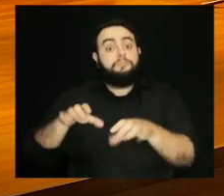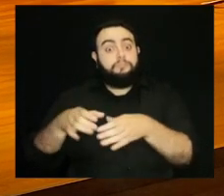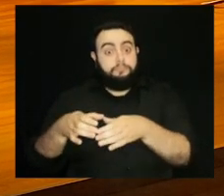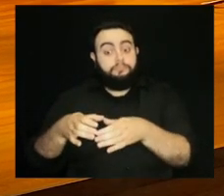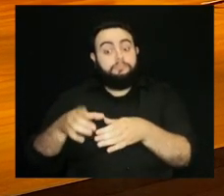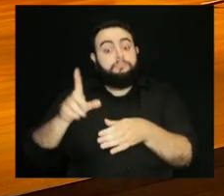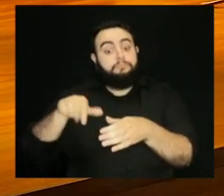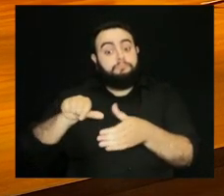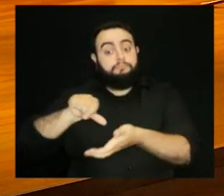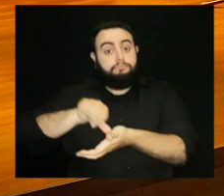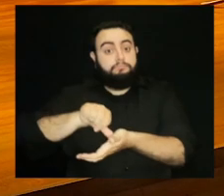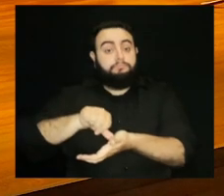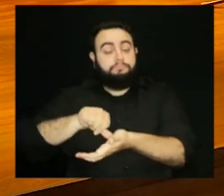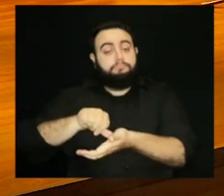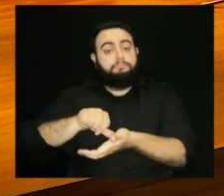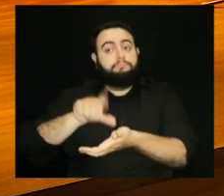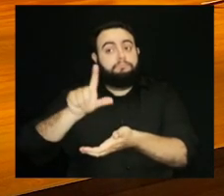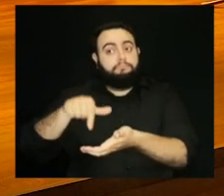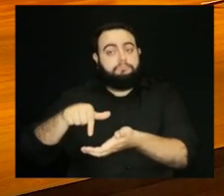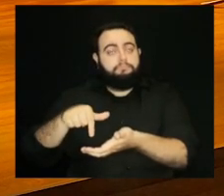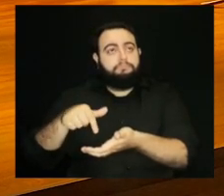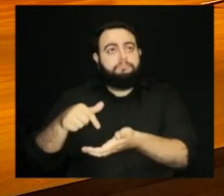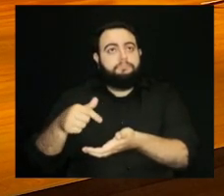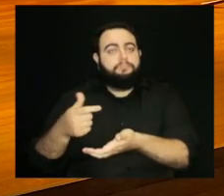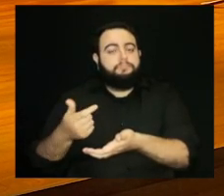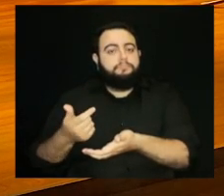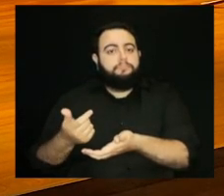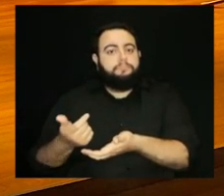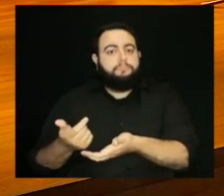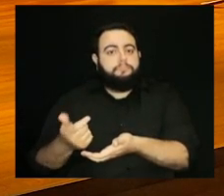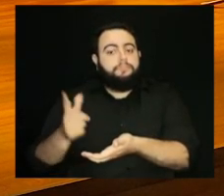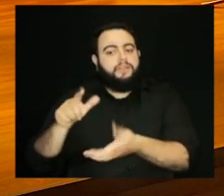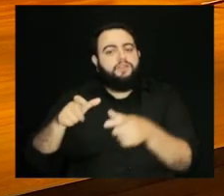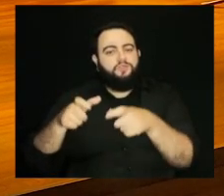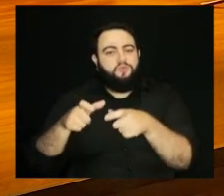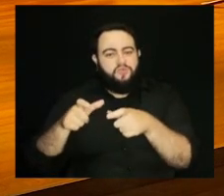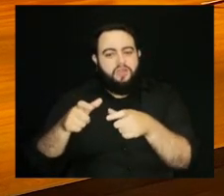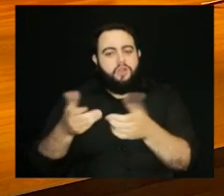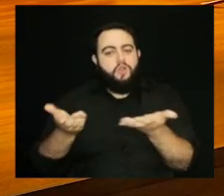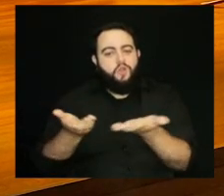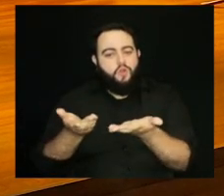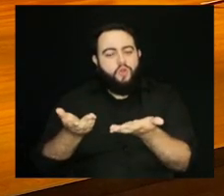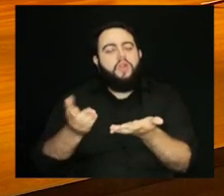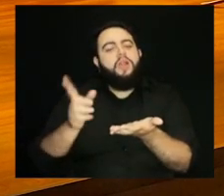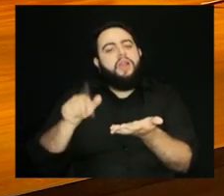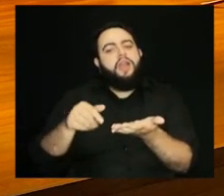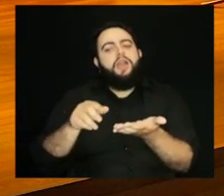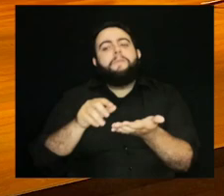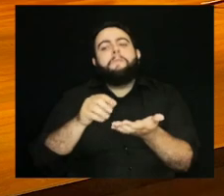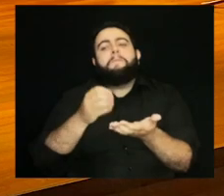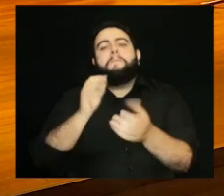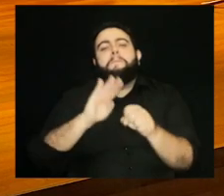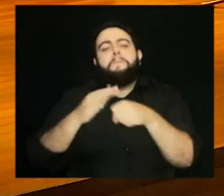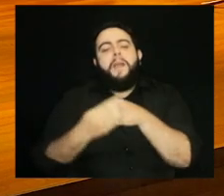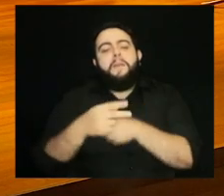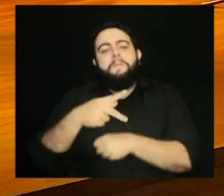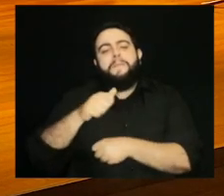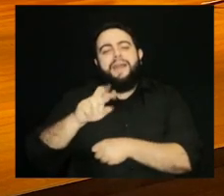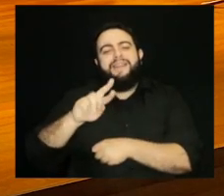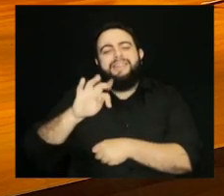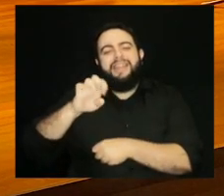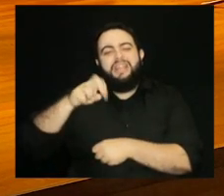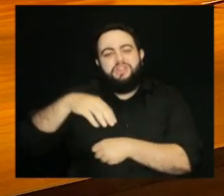sede ficava no lugar que foi batizado de bairro Partenon em homenagem ao Partenon literário.